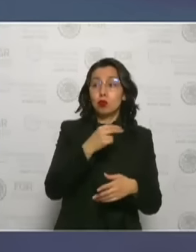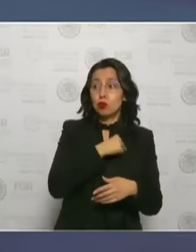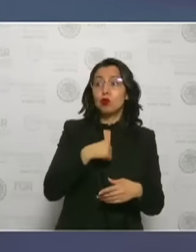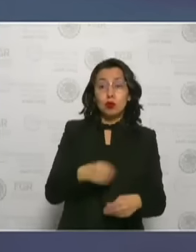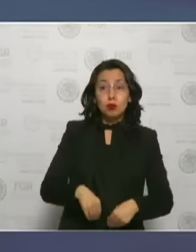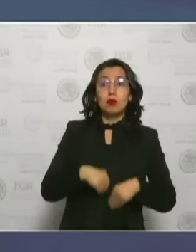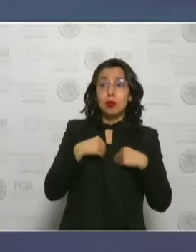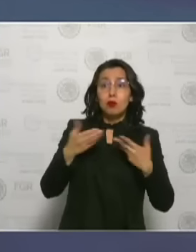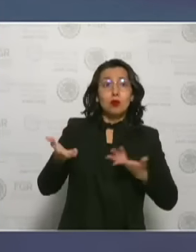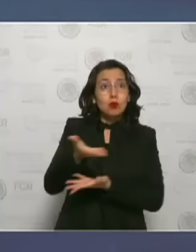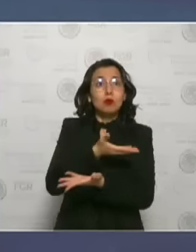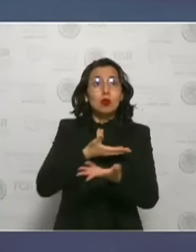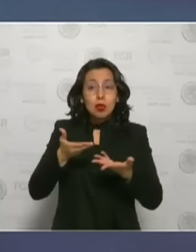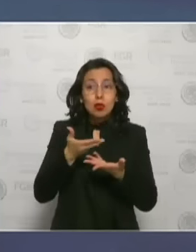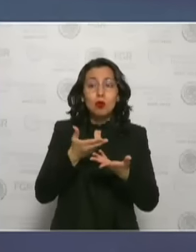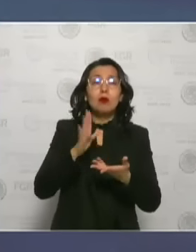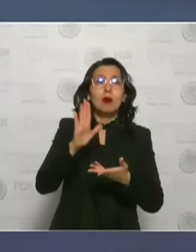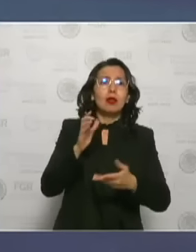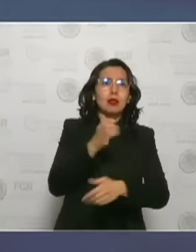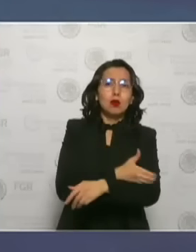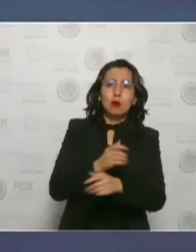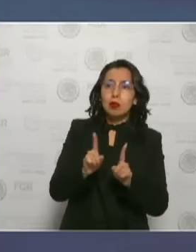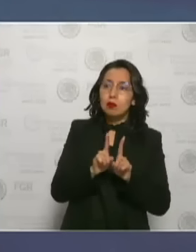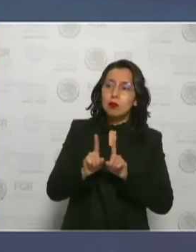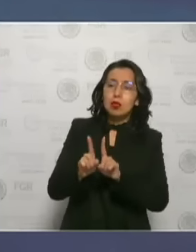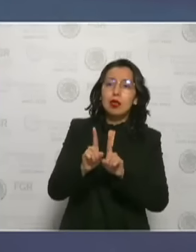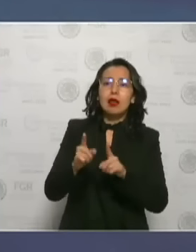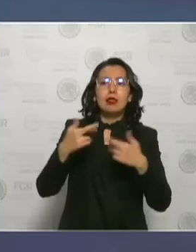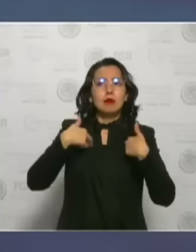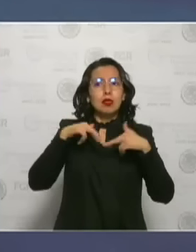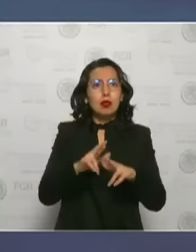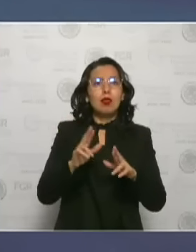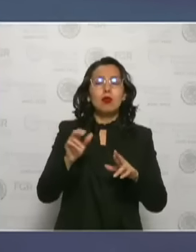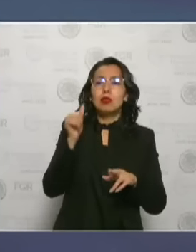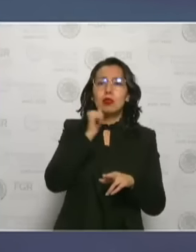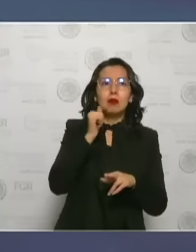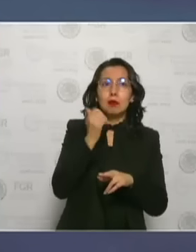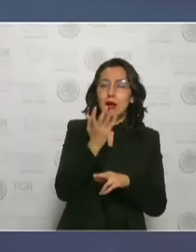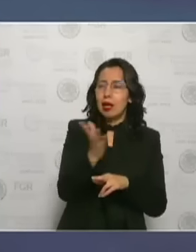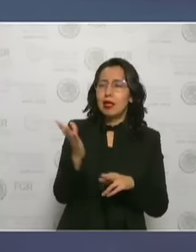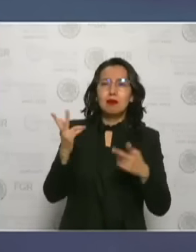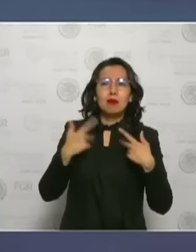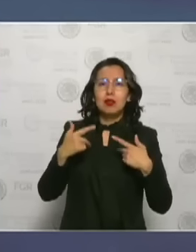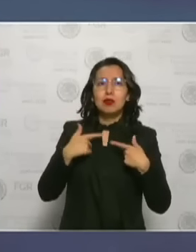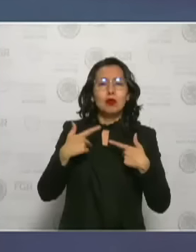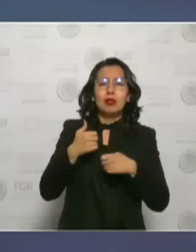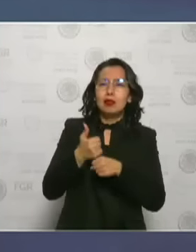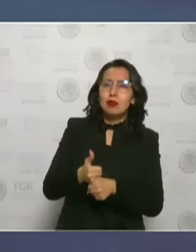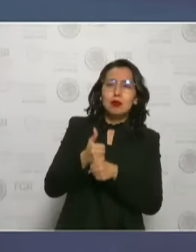convivido, acompañado, representado y dado respuesta a miles de víctimas de violaciones